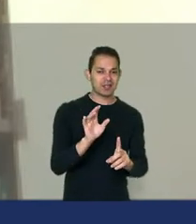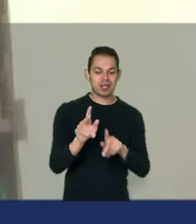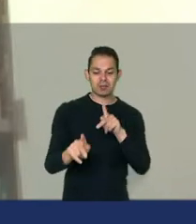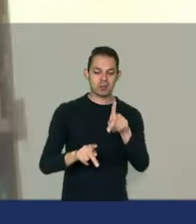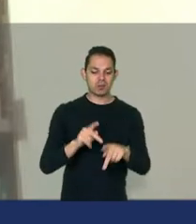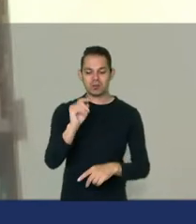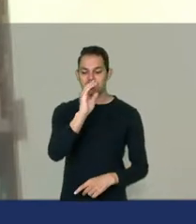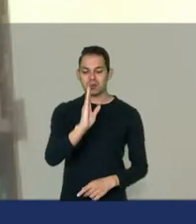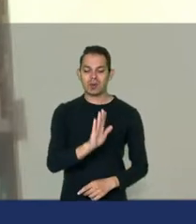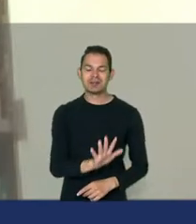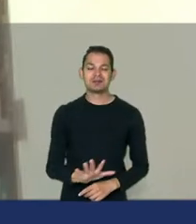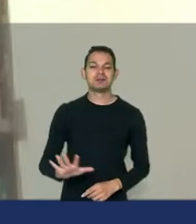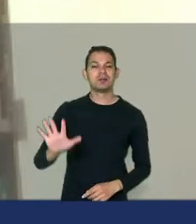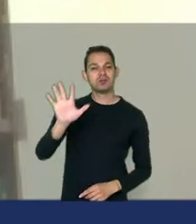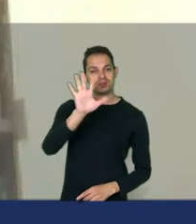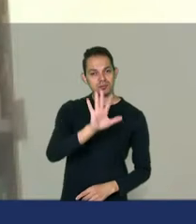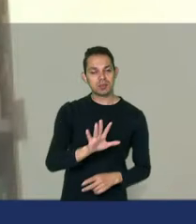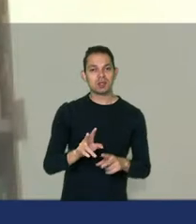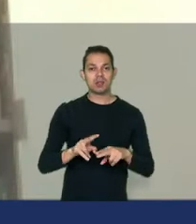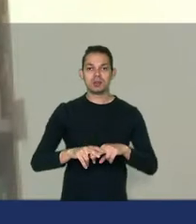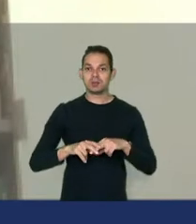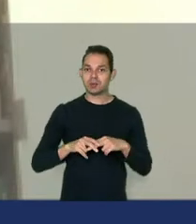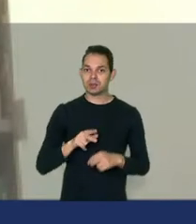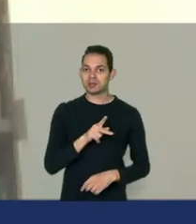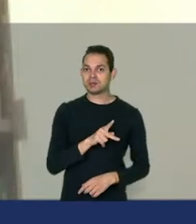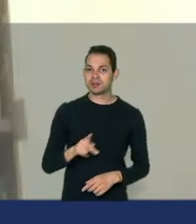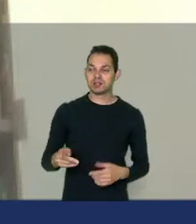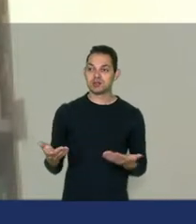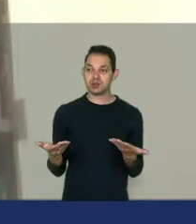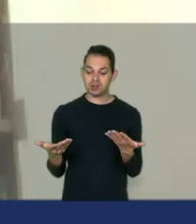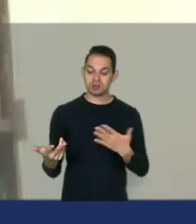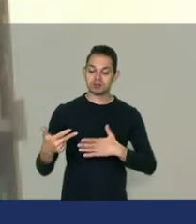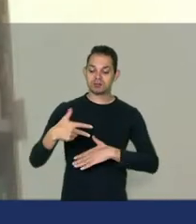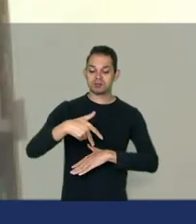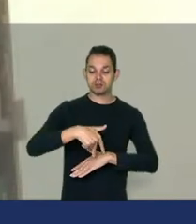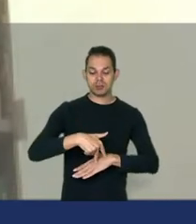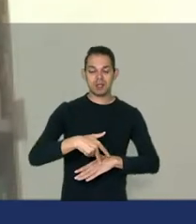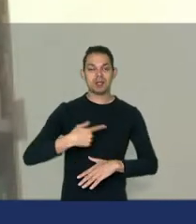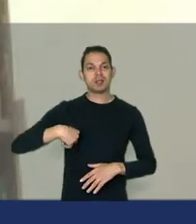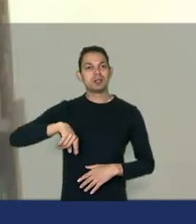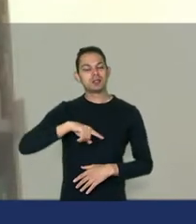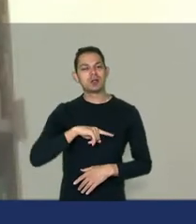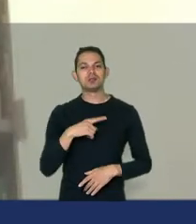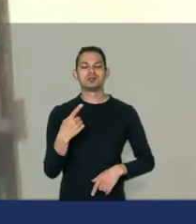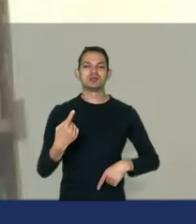BRASILEIROS. POR ISSO, SENHOR PRESIDENTE, EU VENHO HOJE AQUI É ESTA CASA PARA QUE NÓS POSSAMOS DISCUTIR ESSE